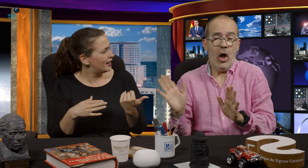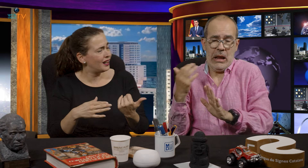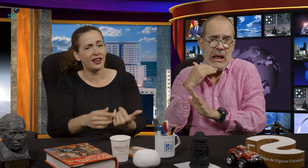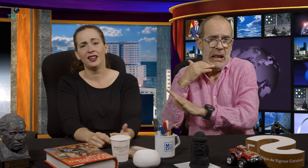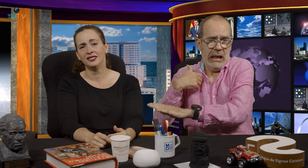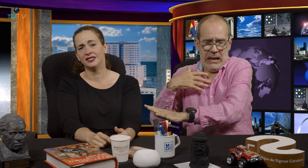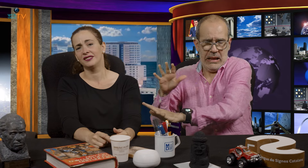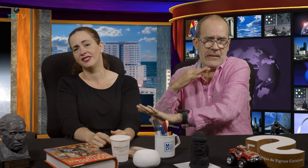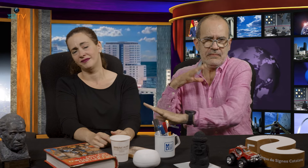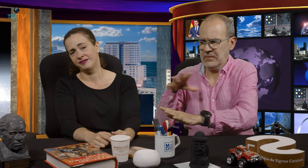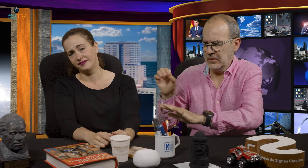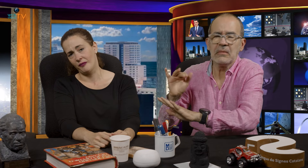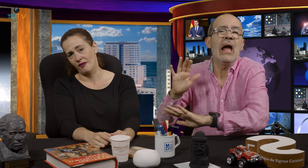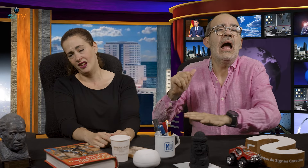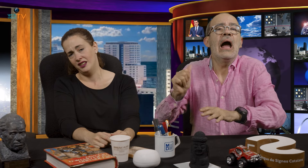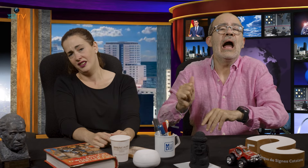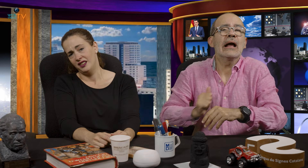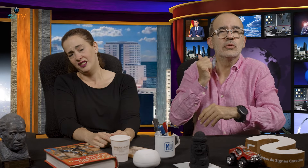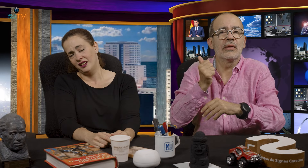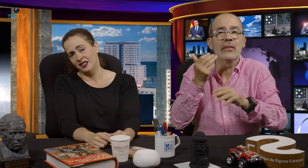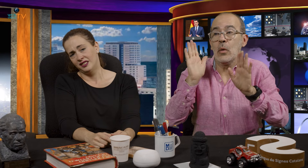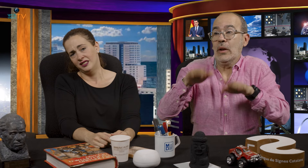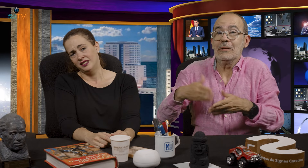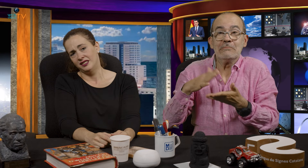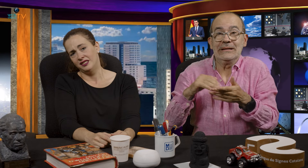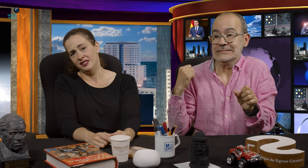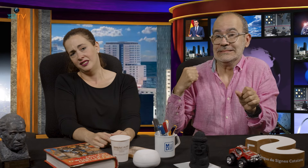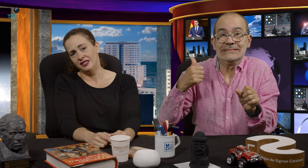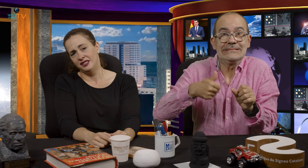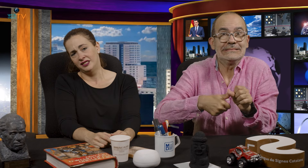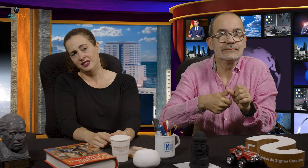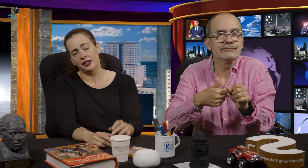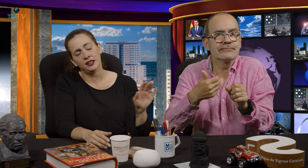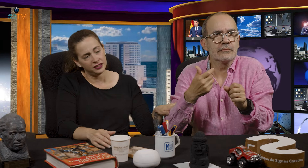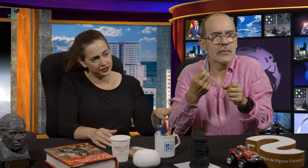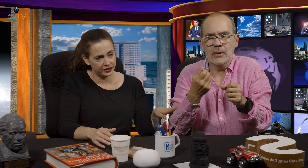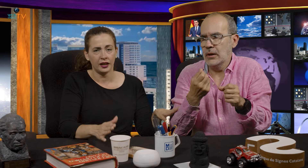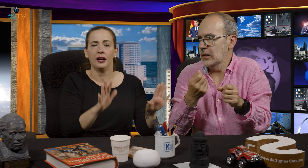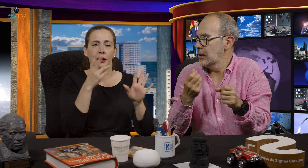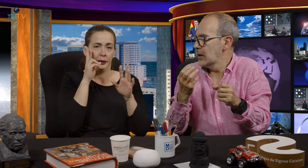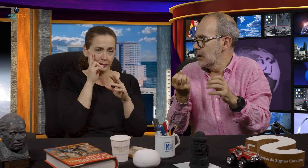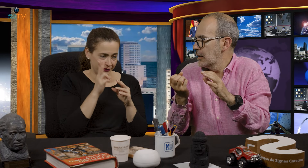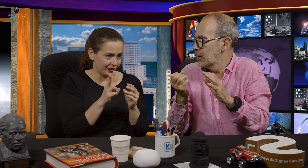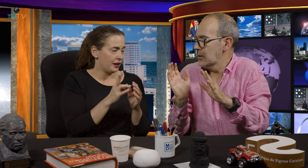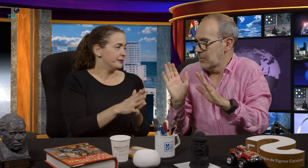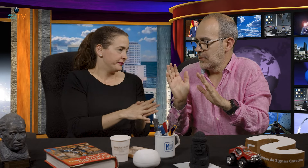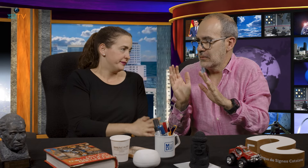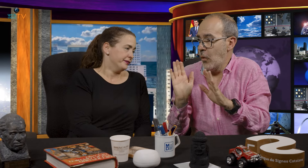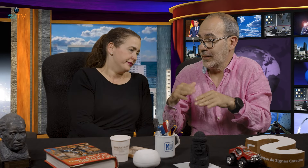No, no, ya lo sé. Te entiendo. Por casualidad, el último mes…. Mira